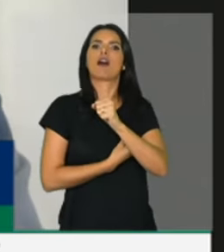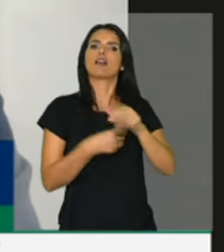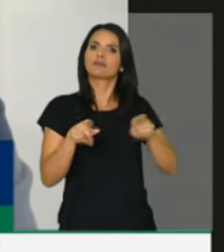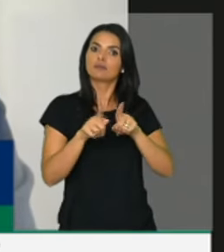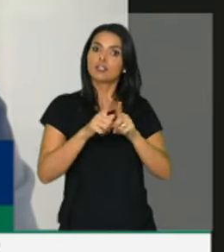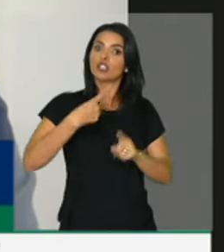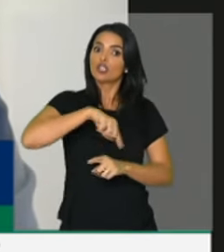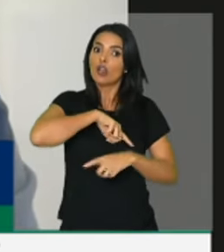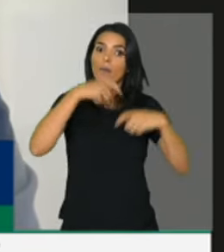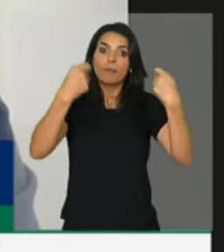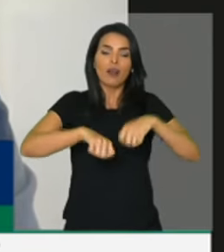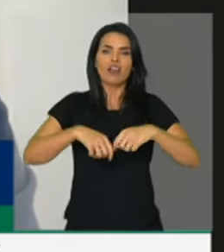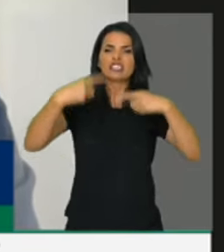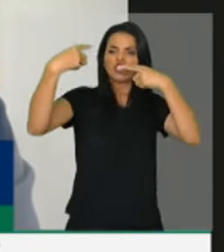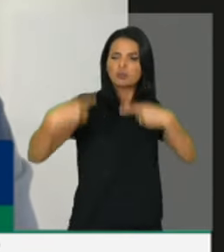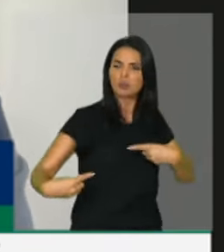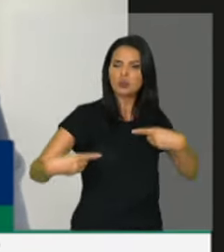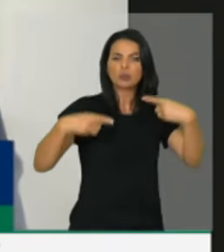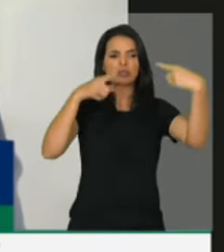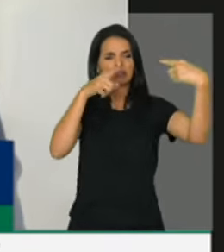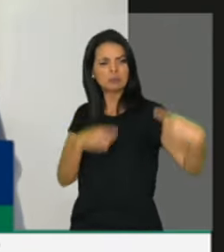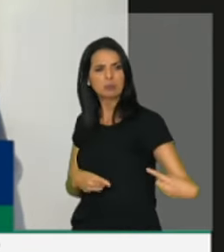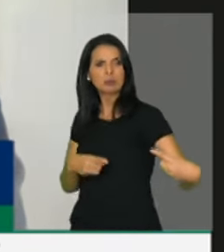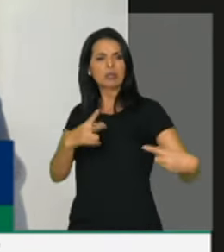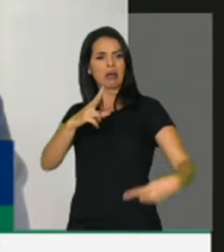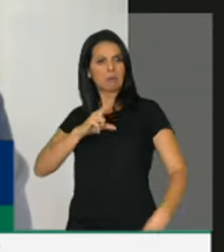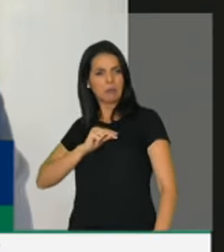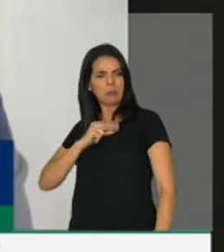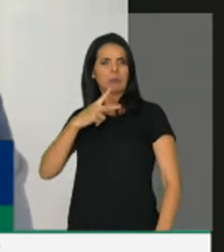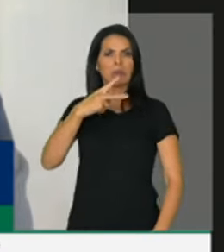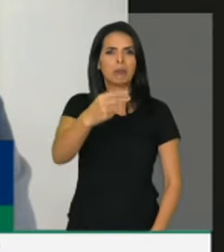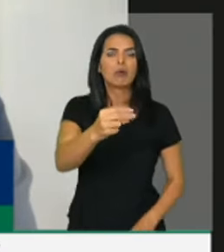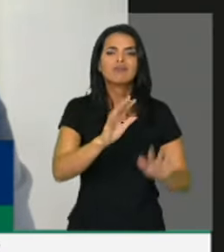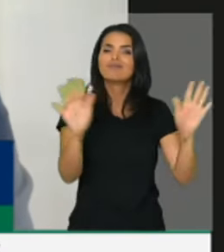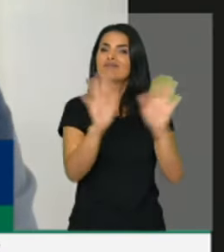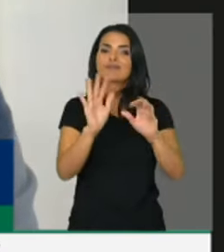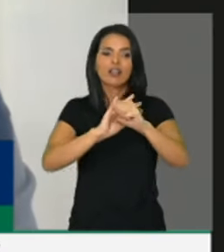DISPUTA... ESSE VÍRUS FOI POLITIZADO NA ELEIÇÃO DE 22, NÓS TEMOS QUE RESOLVER O PROBLEMA HOJE. PORQUE É UM